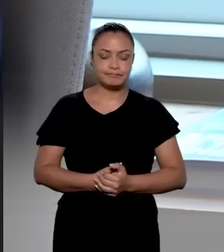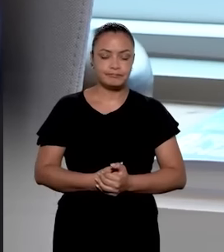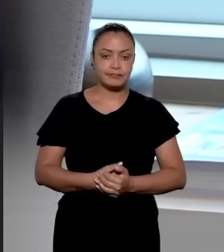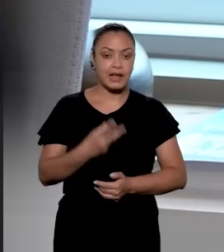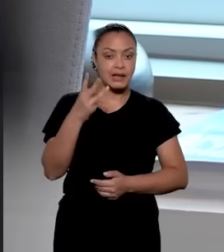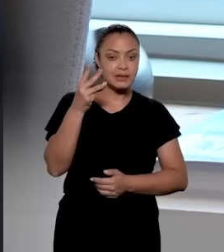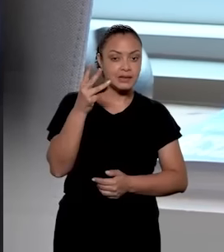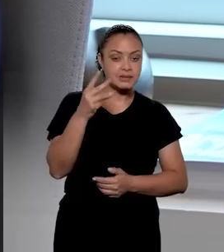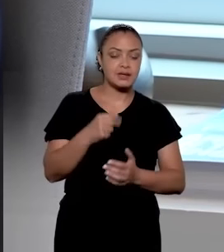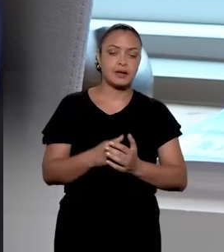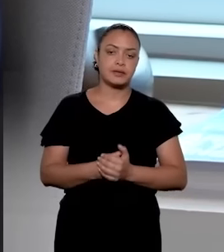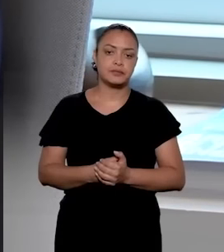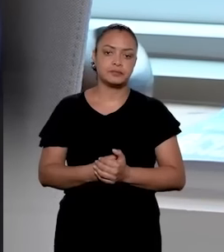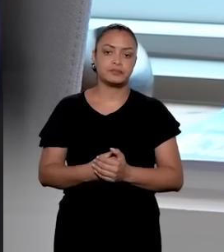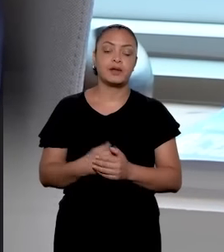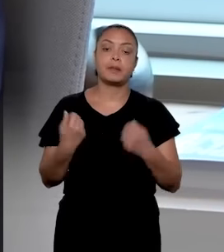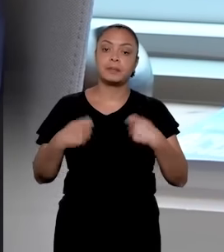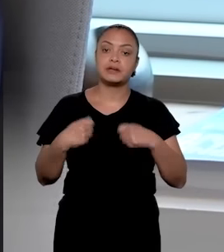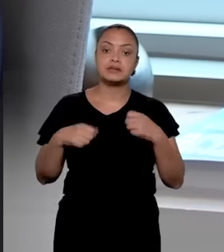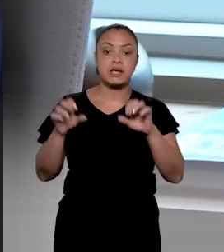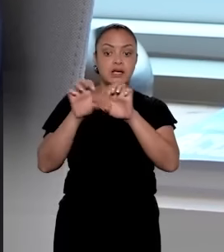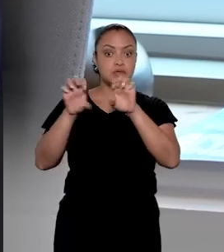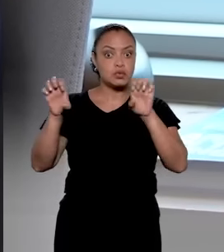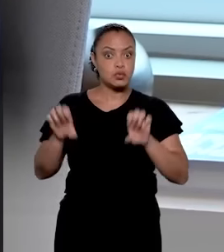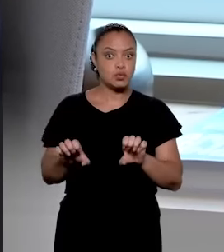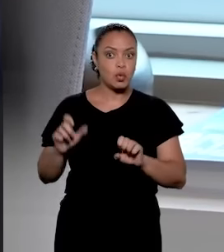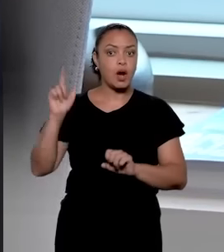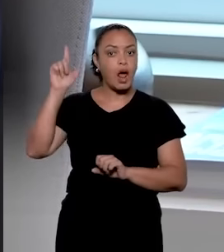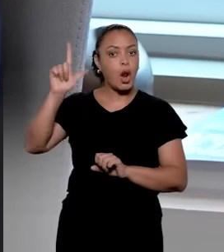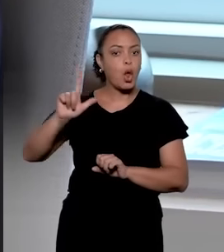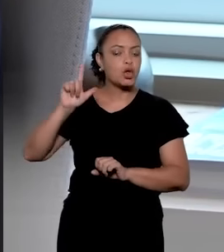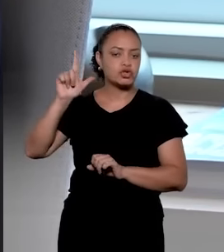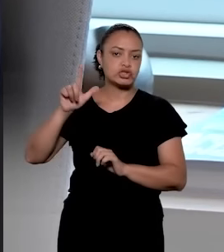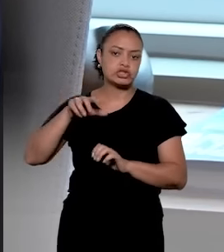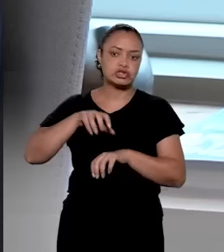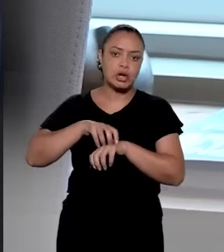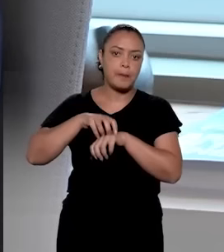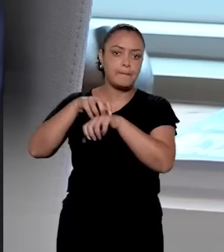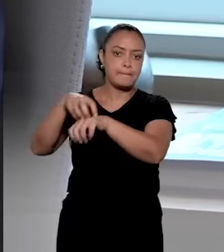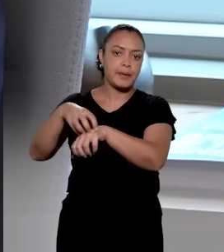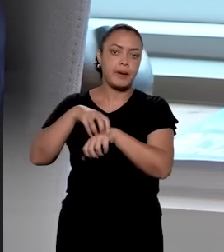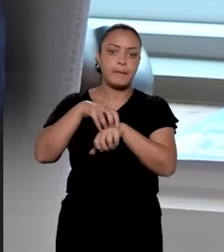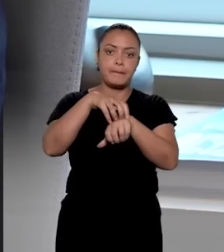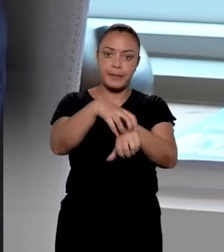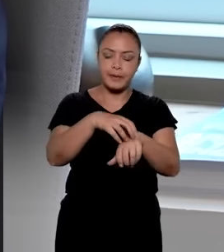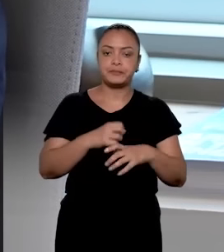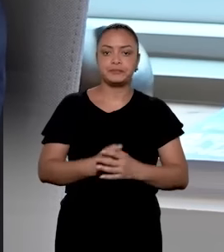Terceiro, nós precisamos ter infraestrutura e logística. O Brasil até os anos 70, século